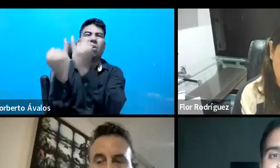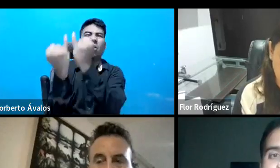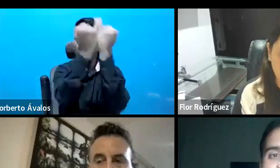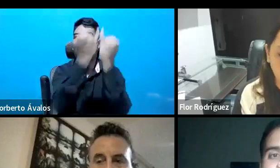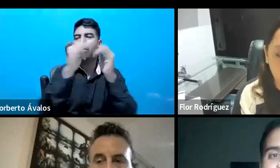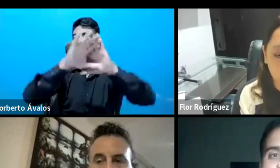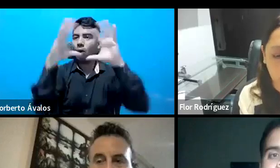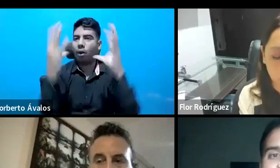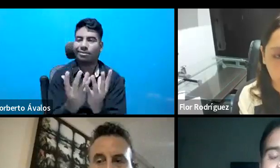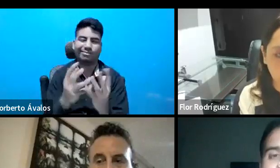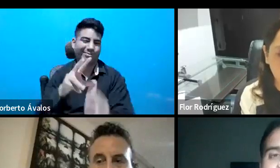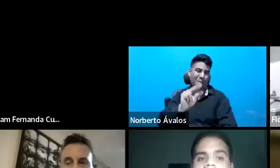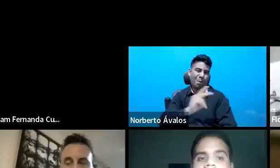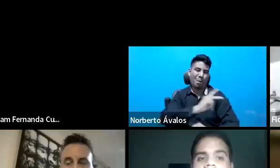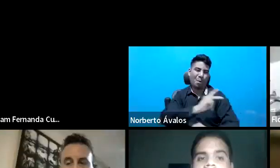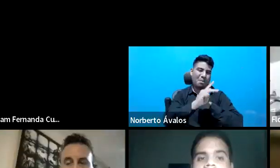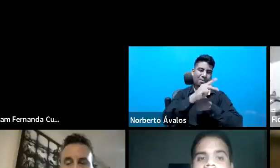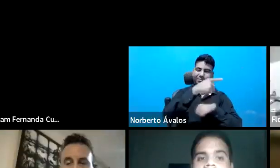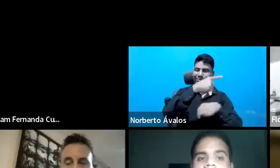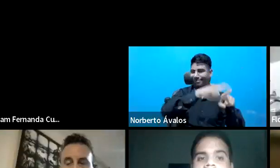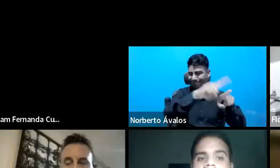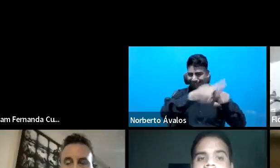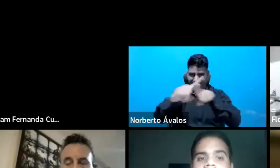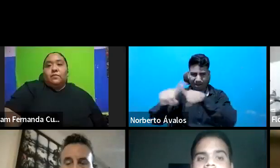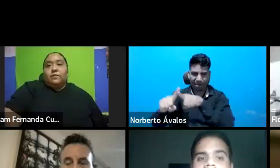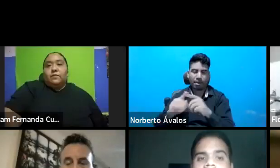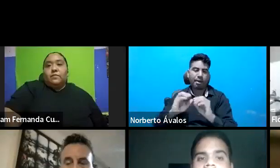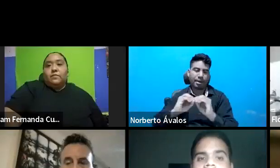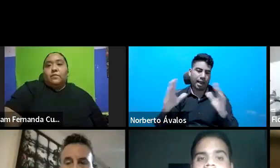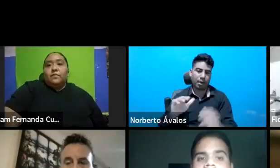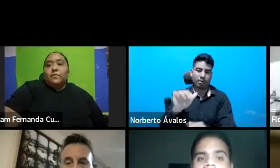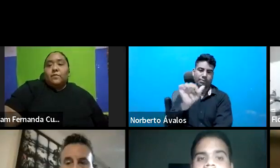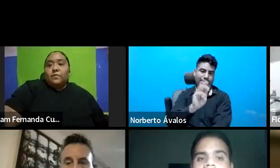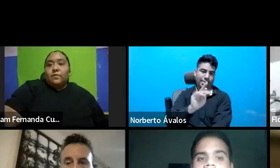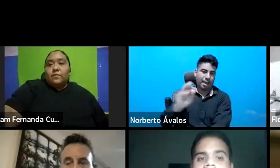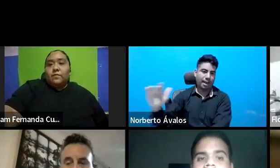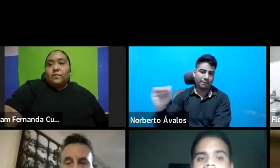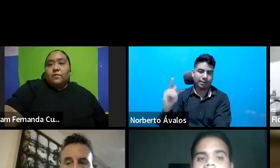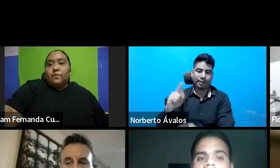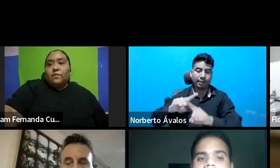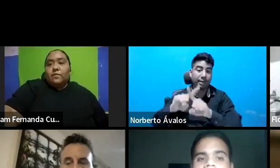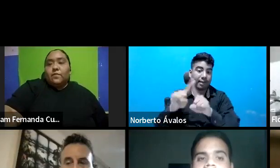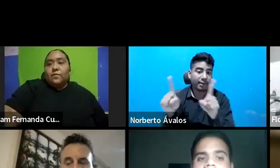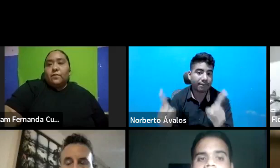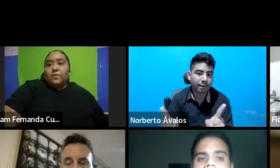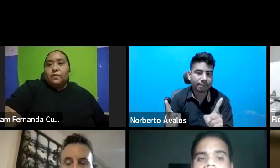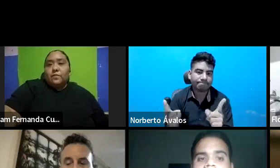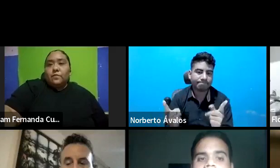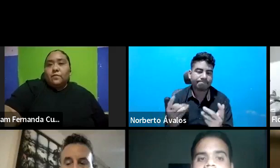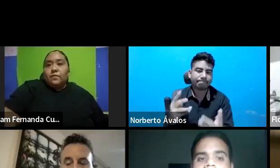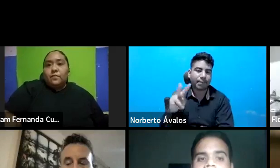arqueológico y portar toda su propia historia. En este caso. Estoy hablando En este caso. Estoy hablando de el alfabeto estillógico de alfabeto arqueológico, 2